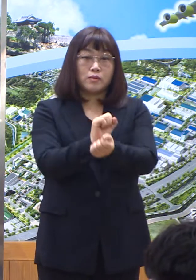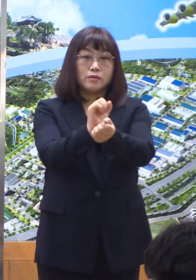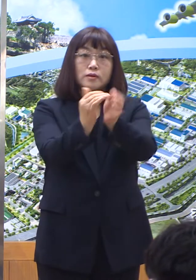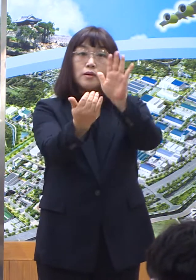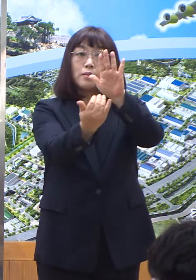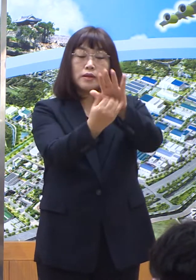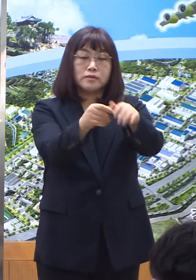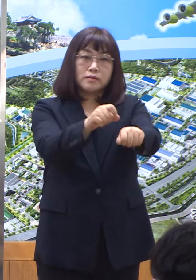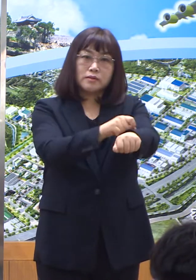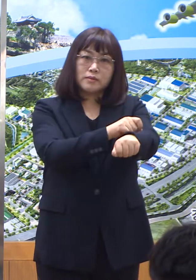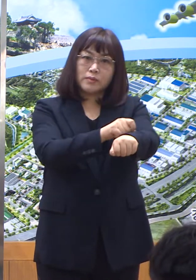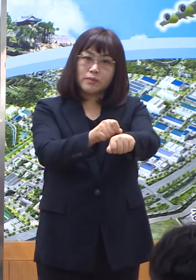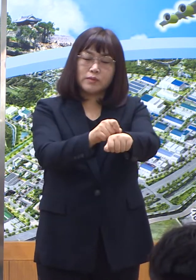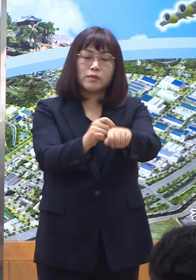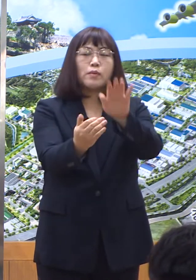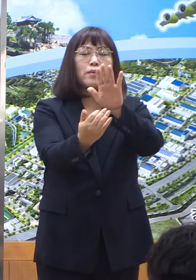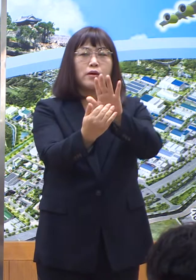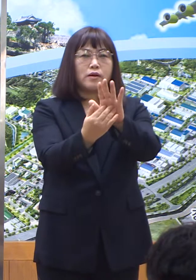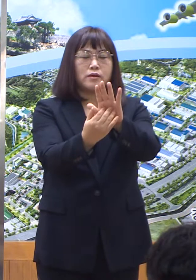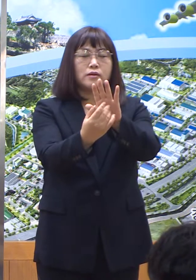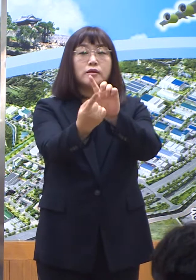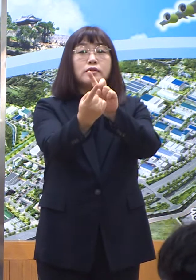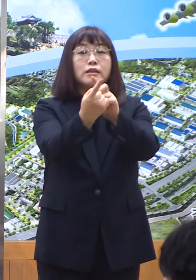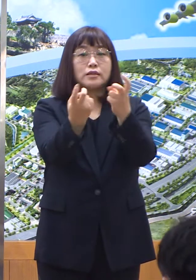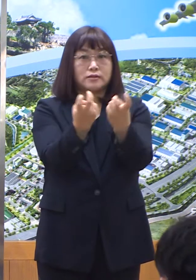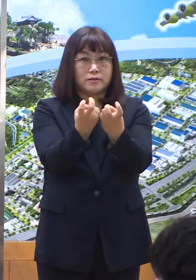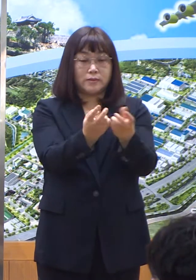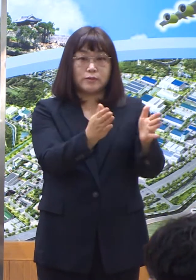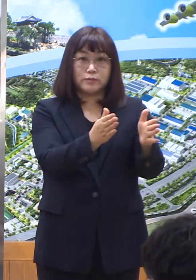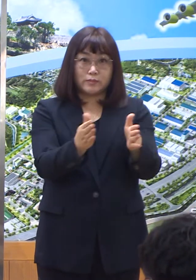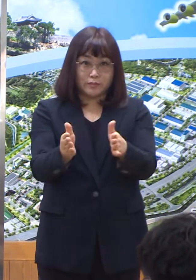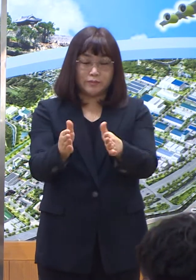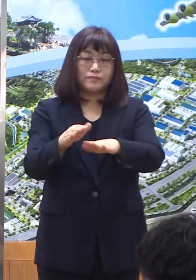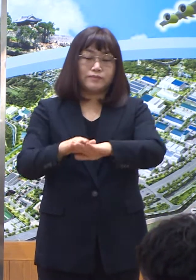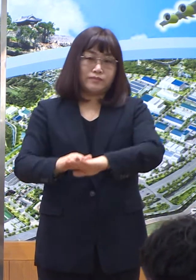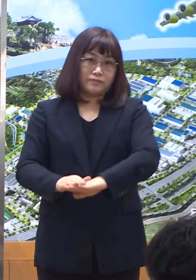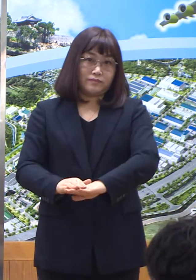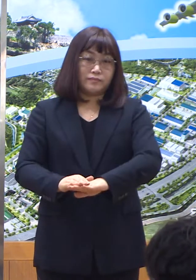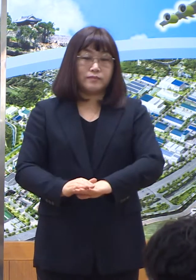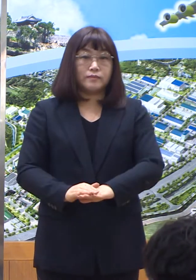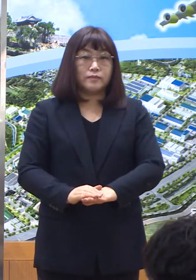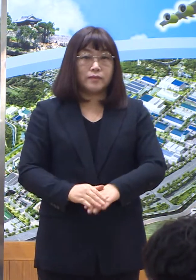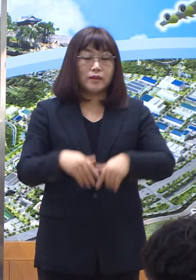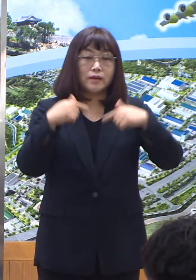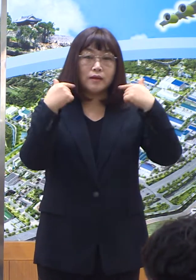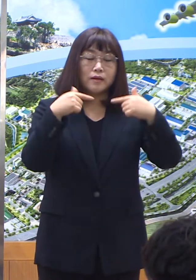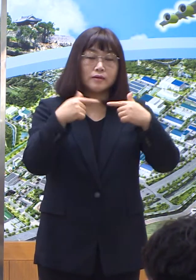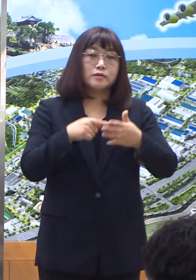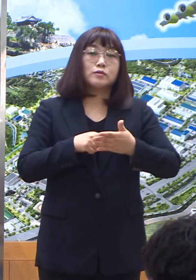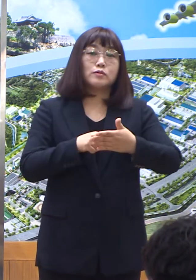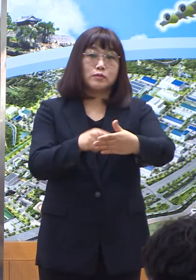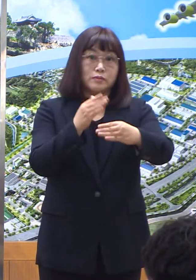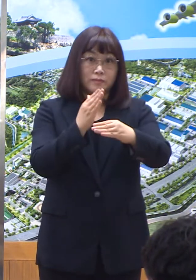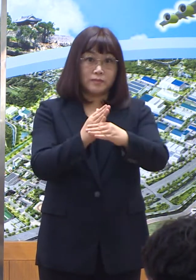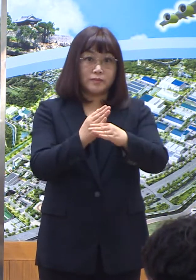특별방역대책*을 마련하였습니다. 상시 추진 중인 코로나19 방역대책을